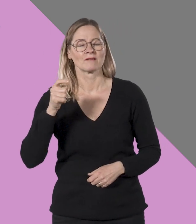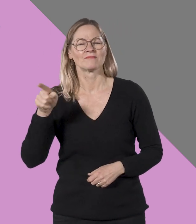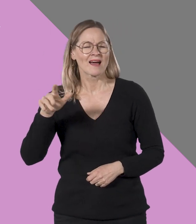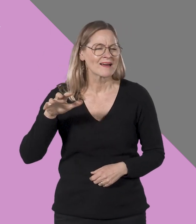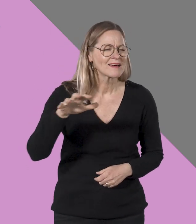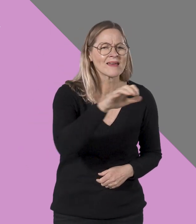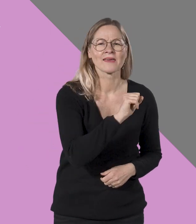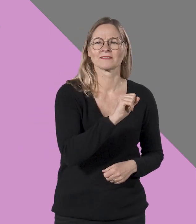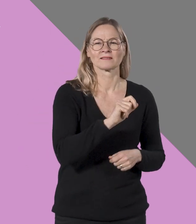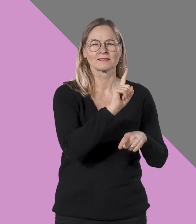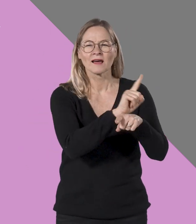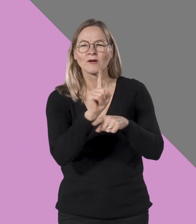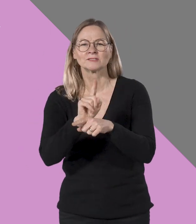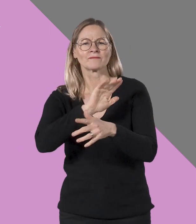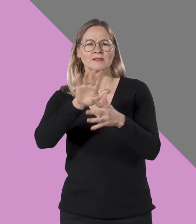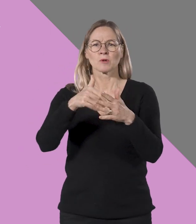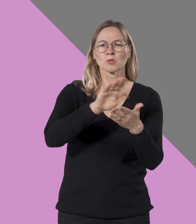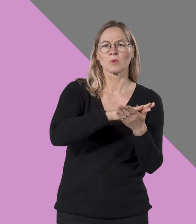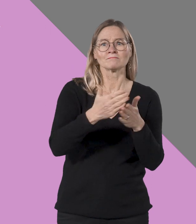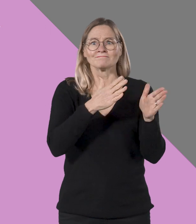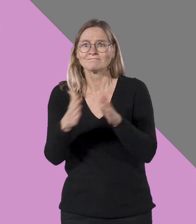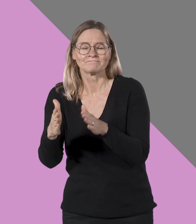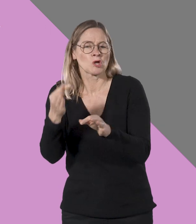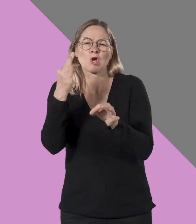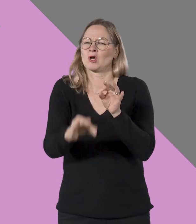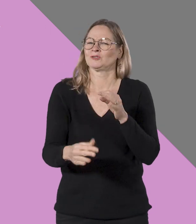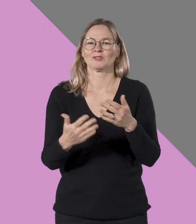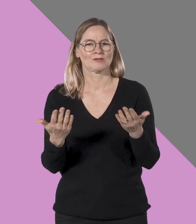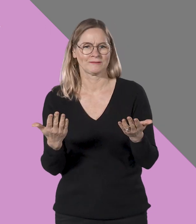joka ei ollut onnistunut järjestämään kaikkiin tilauksiin viittomakielen tulkkia.